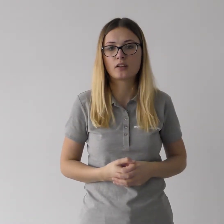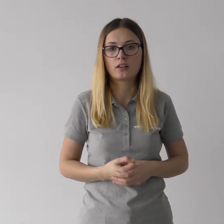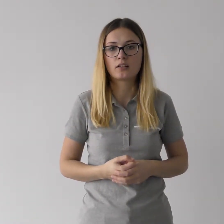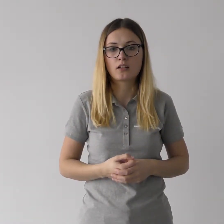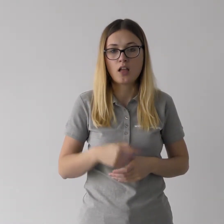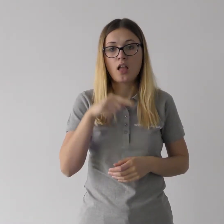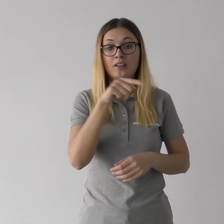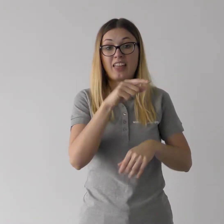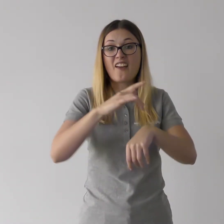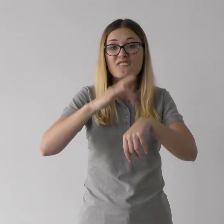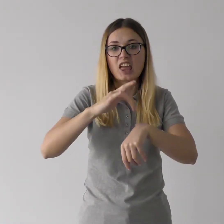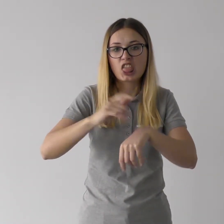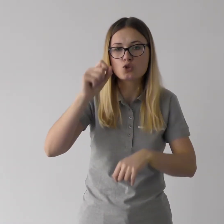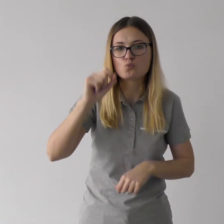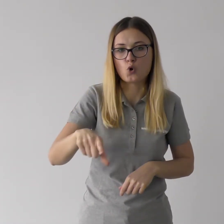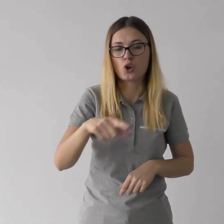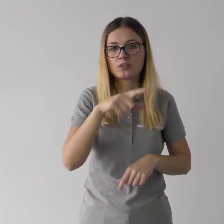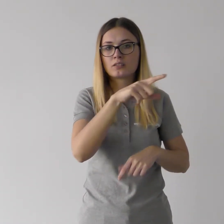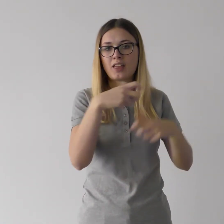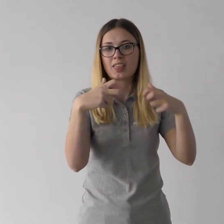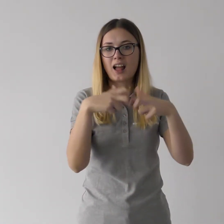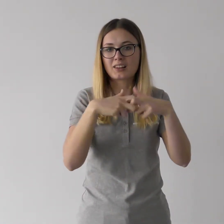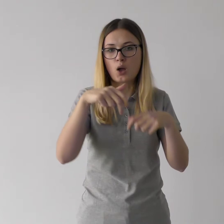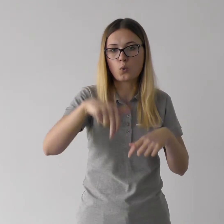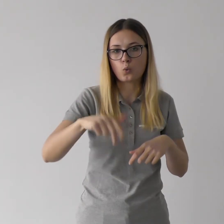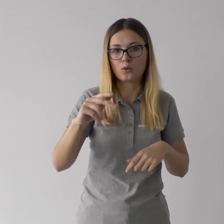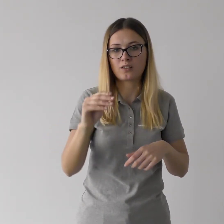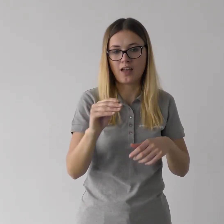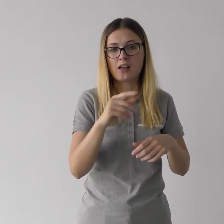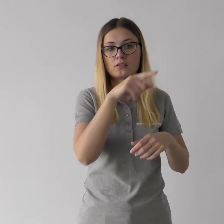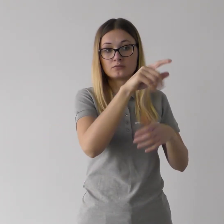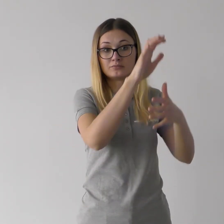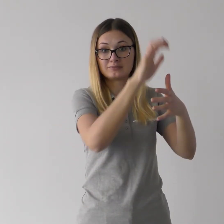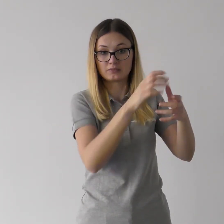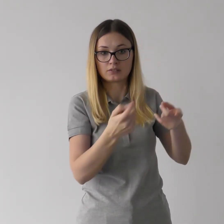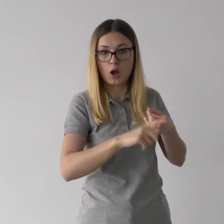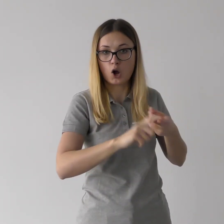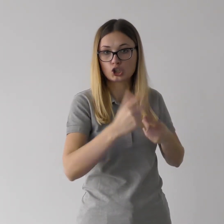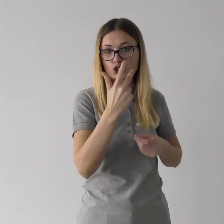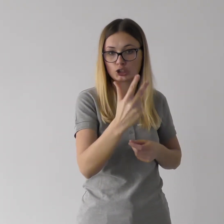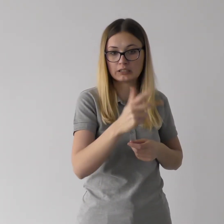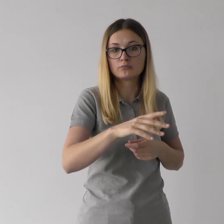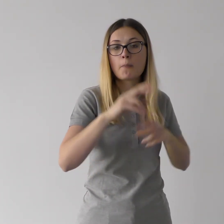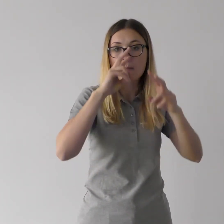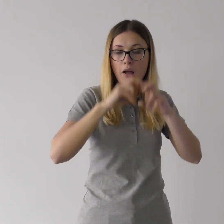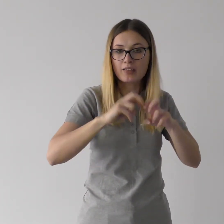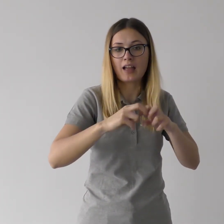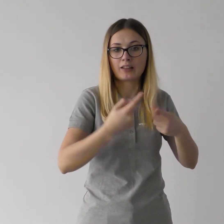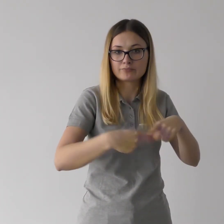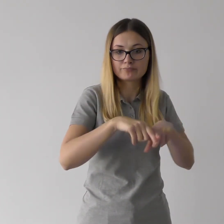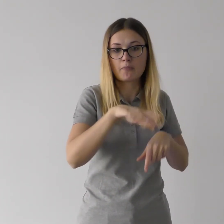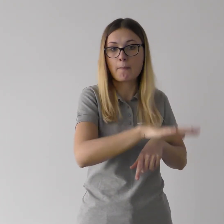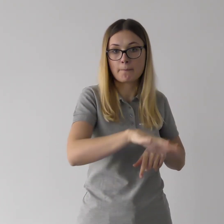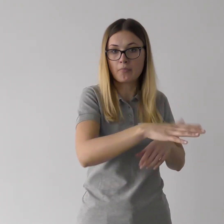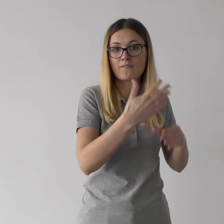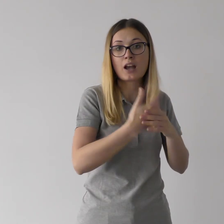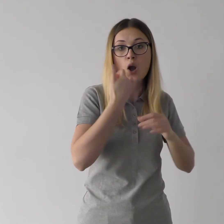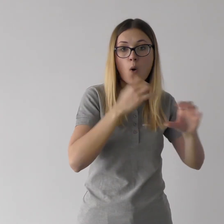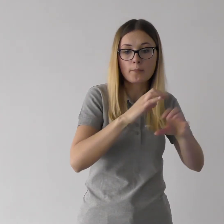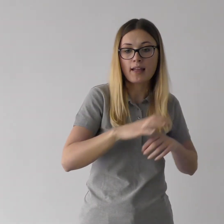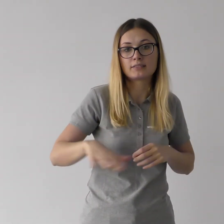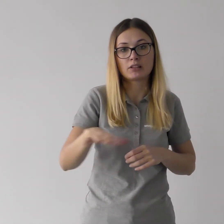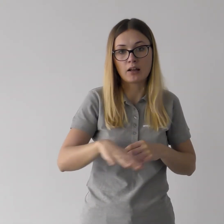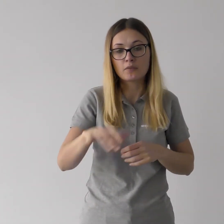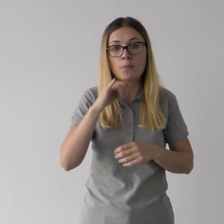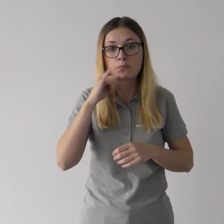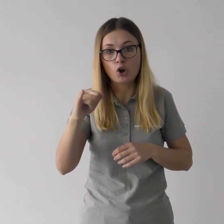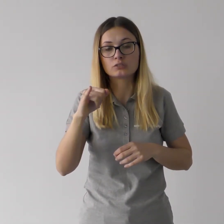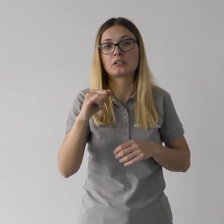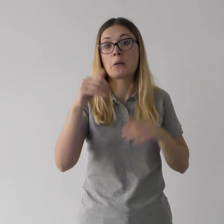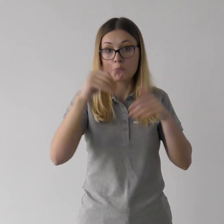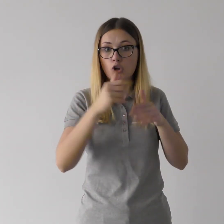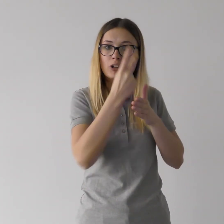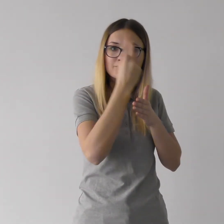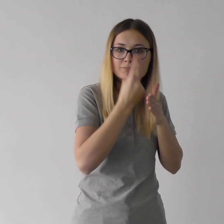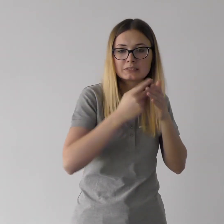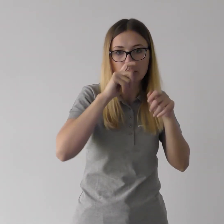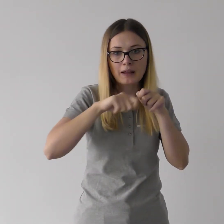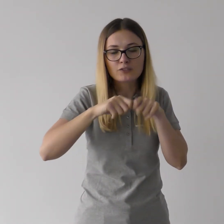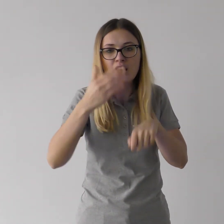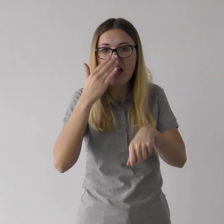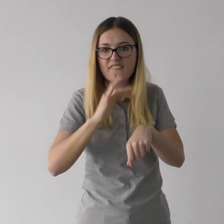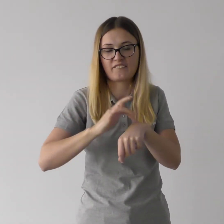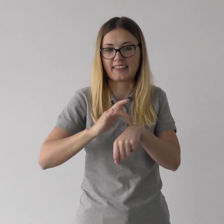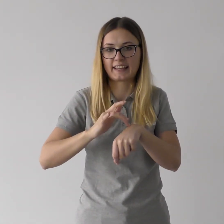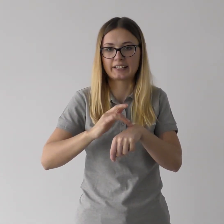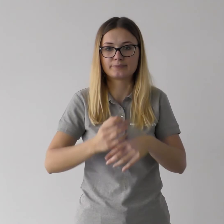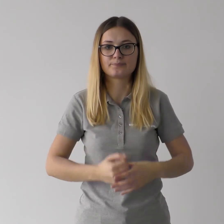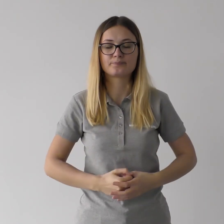Zapoznaj się z wynikami badań. Raporty są dostępne pod artykułem.